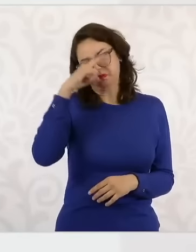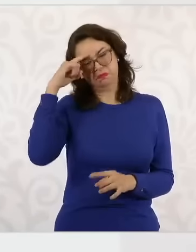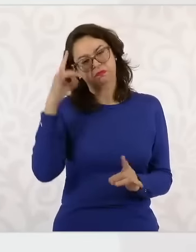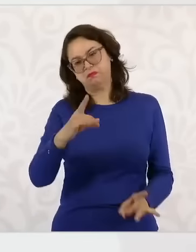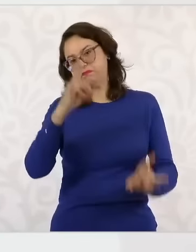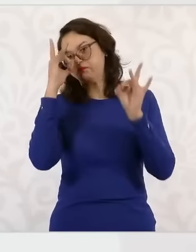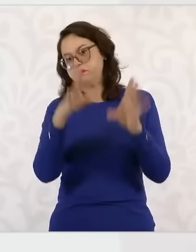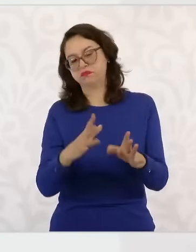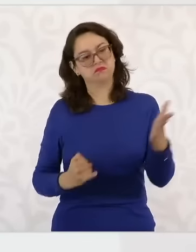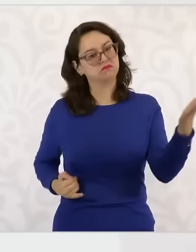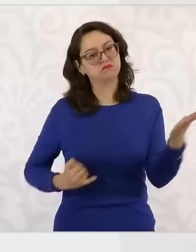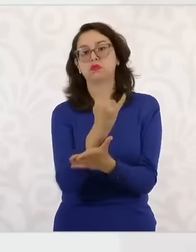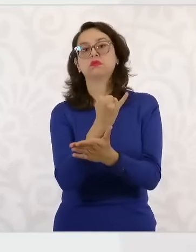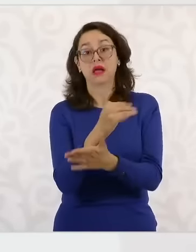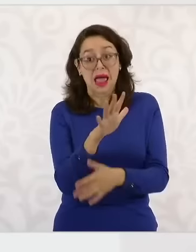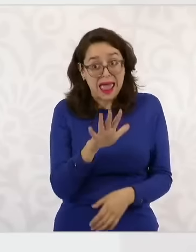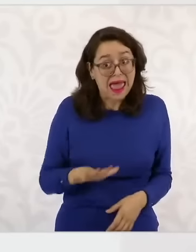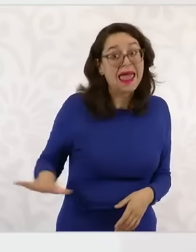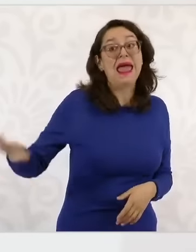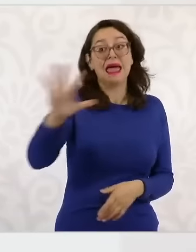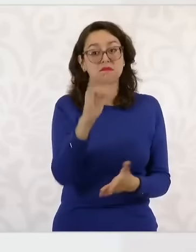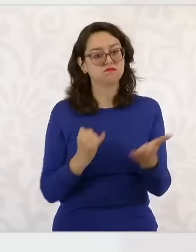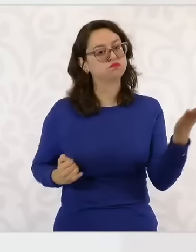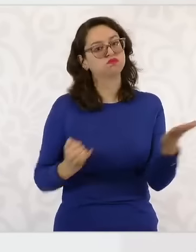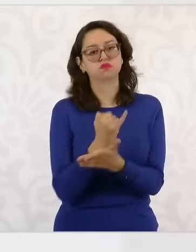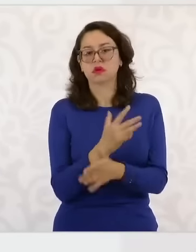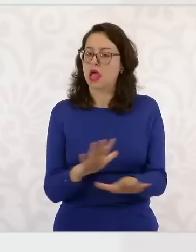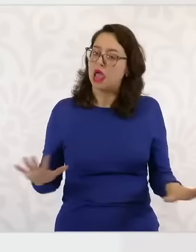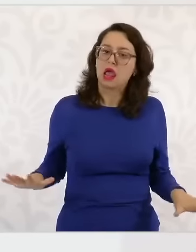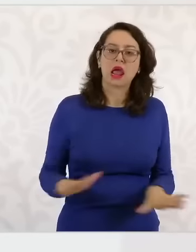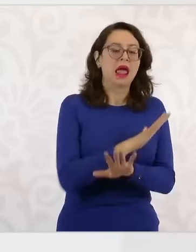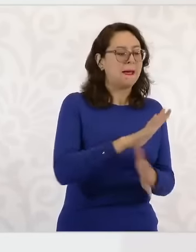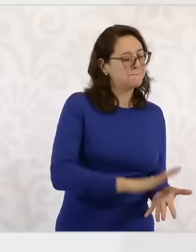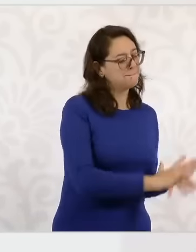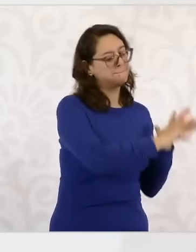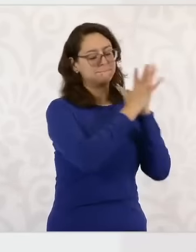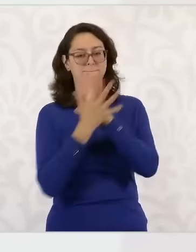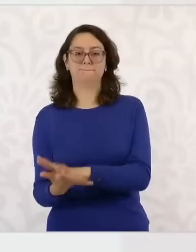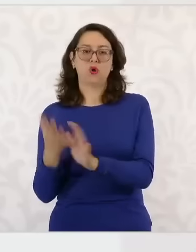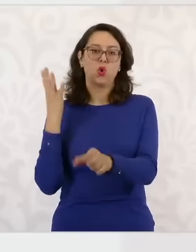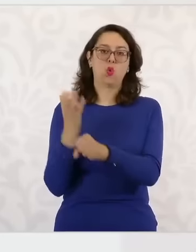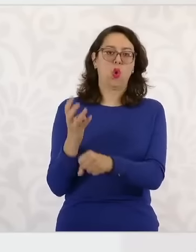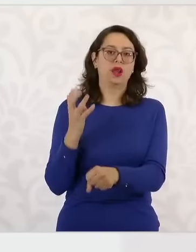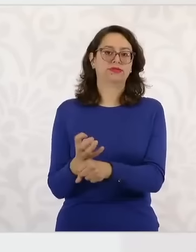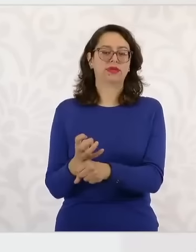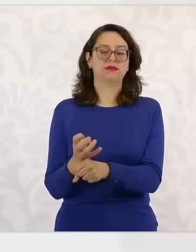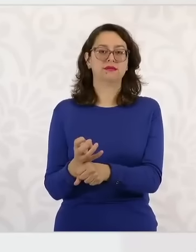cosas cambiaran profundamente. Y llegó la cuarta transformación y podrán decir lo que podrán decir,